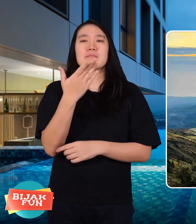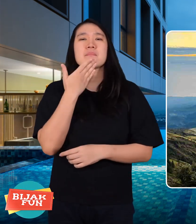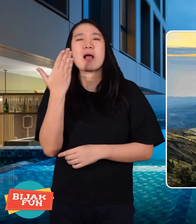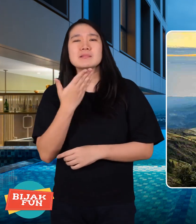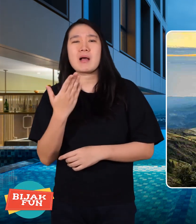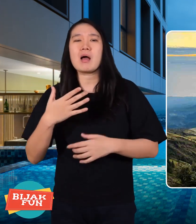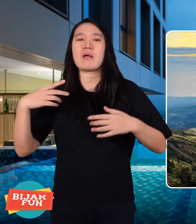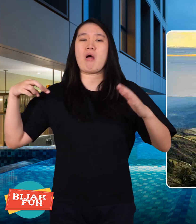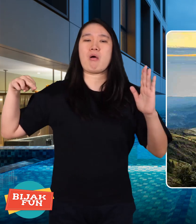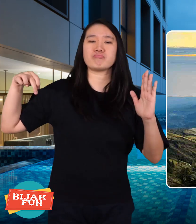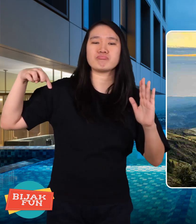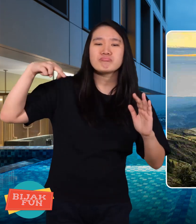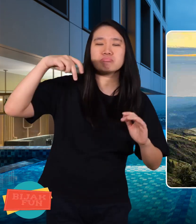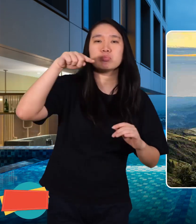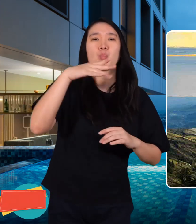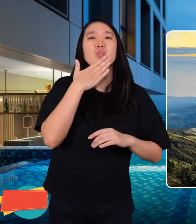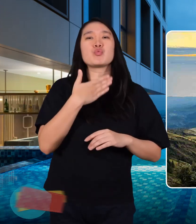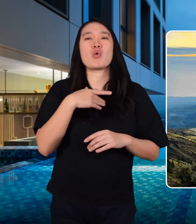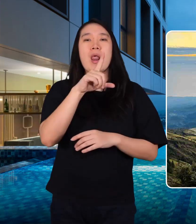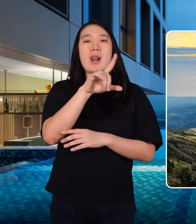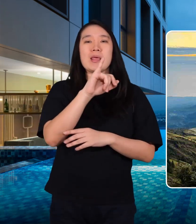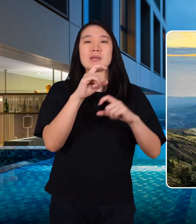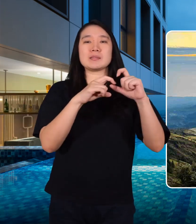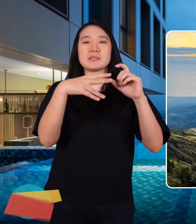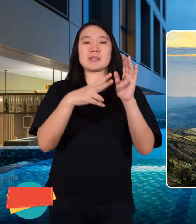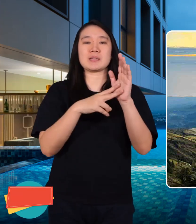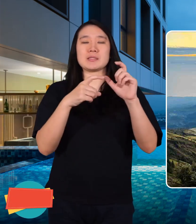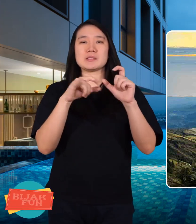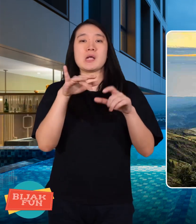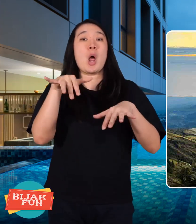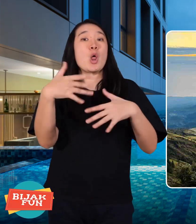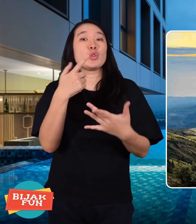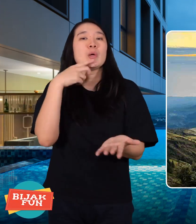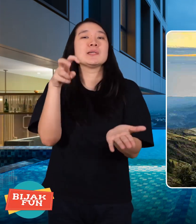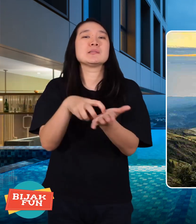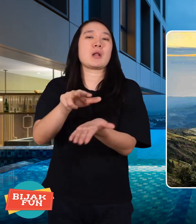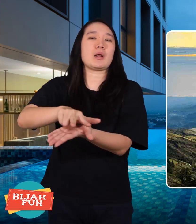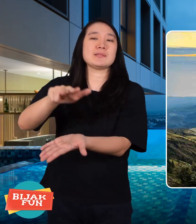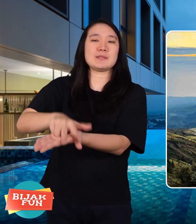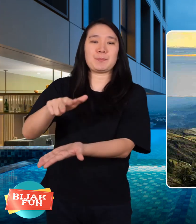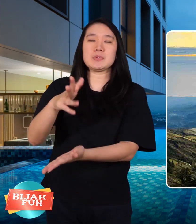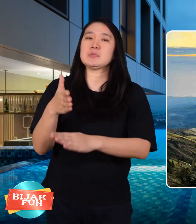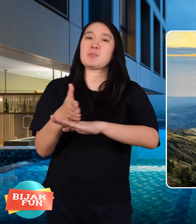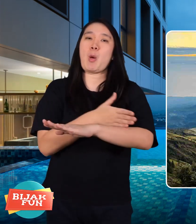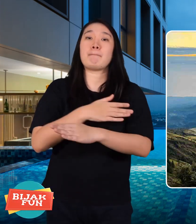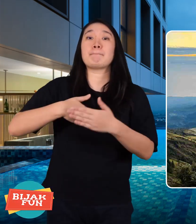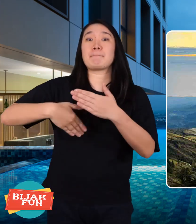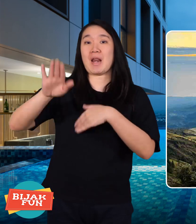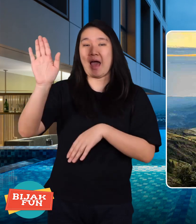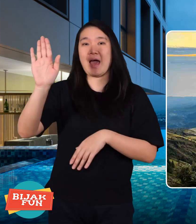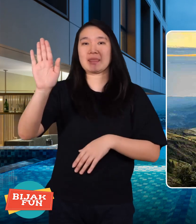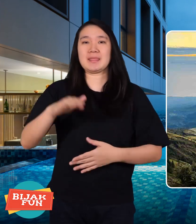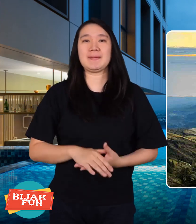biasanya pendaki punya lisensi atau izin resmi sebelum berangkat.